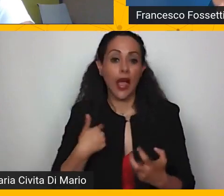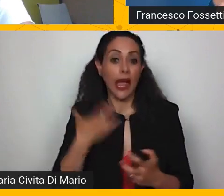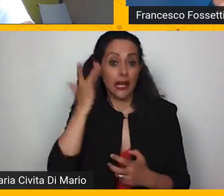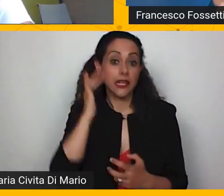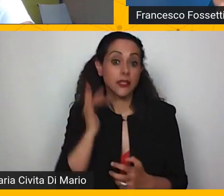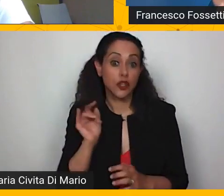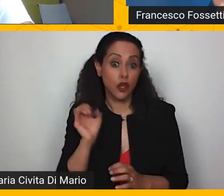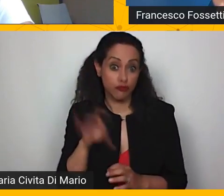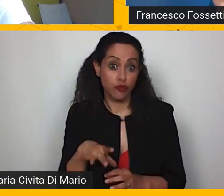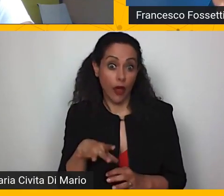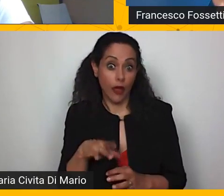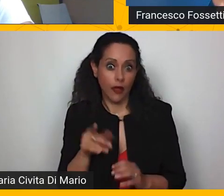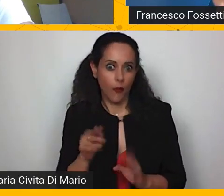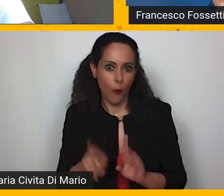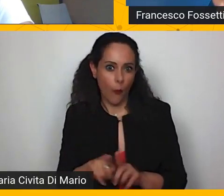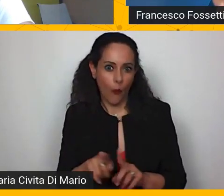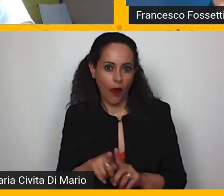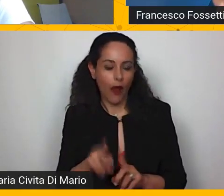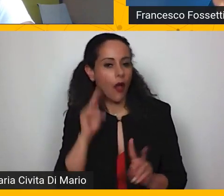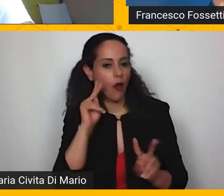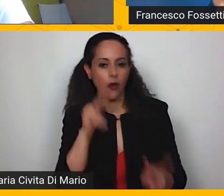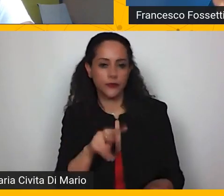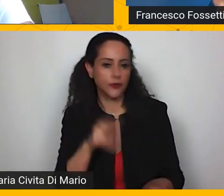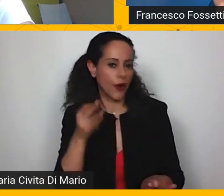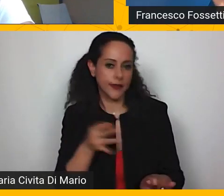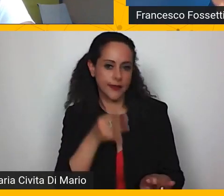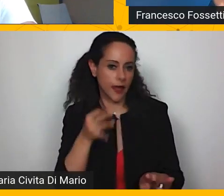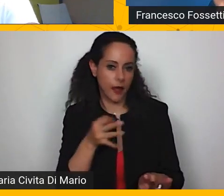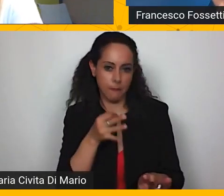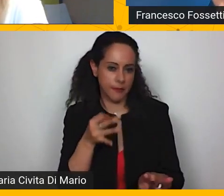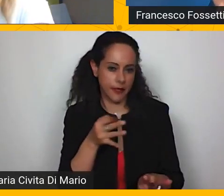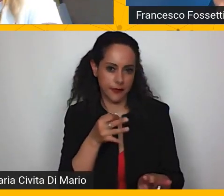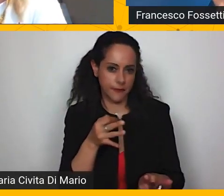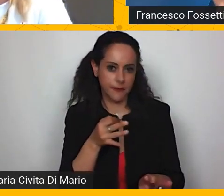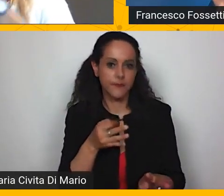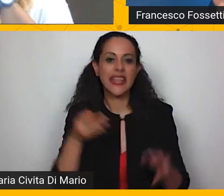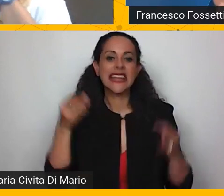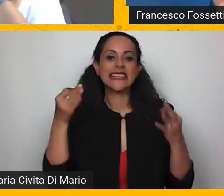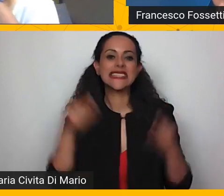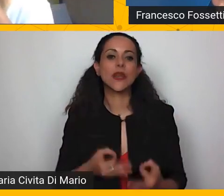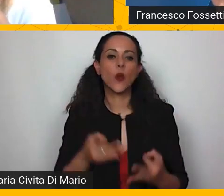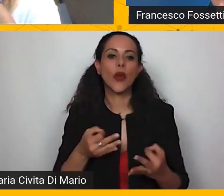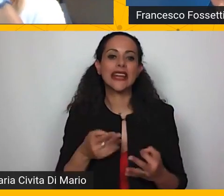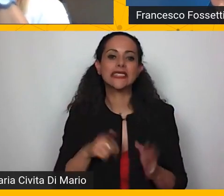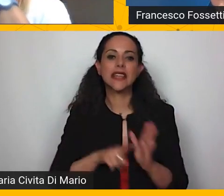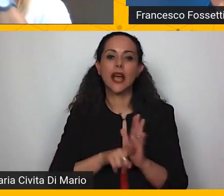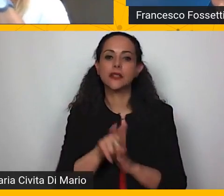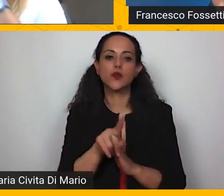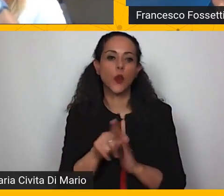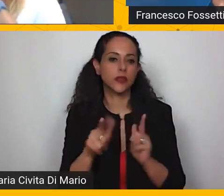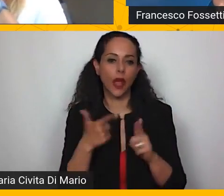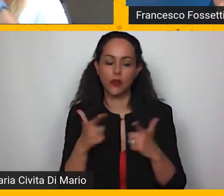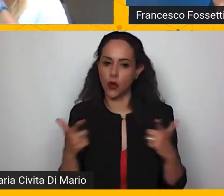controllare sempre, anche perché veramente ehm non c'è nessuna sicurezza del